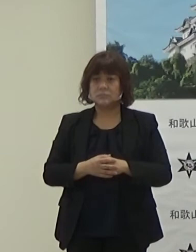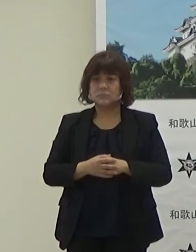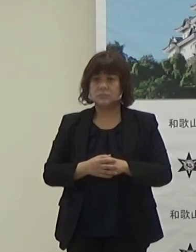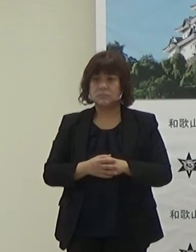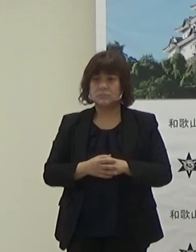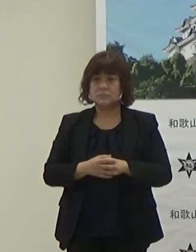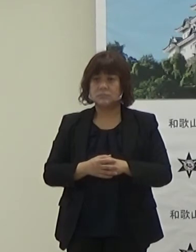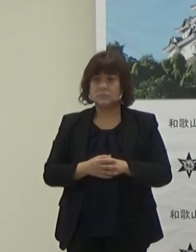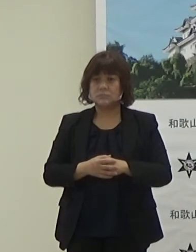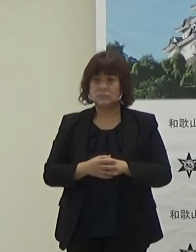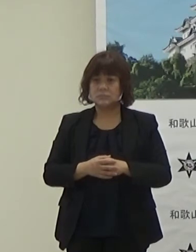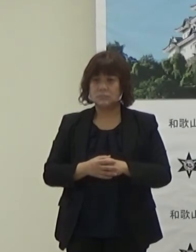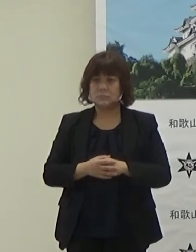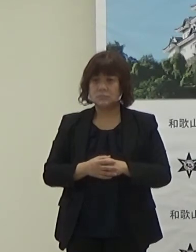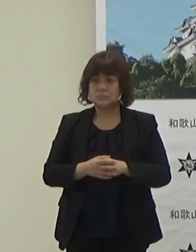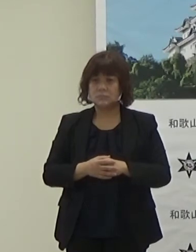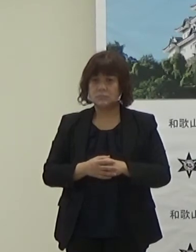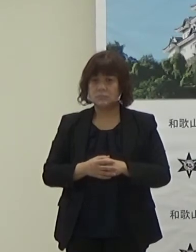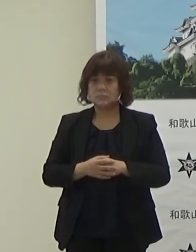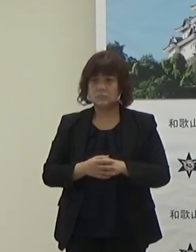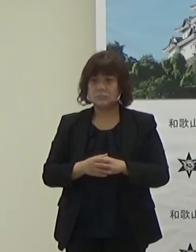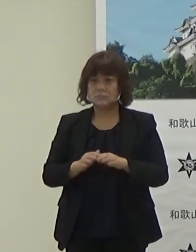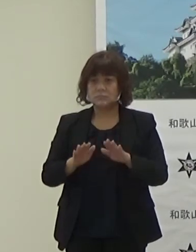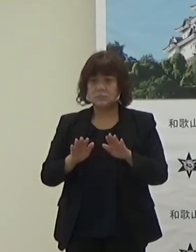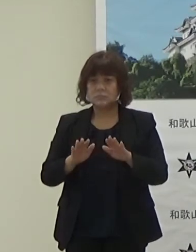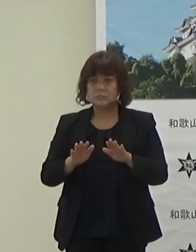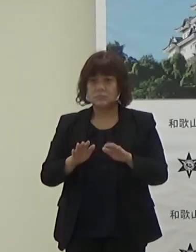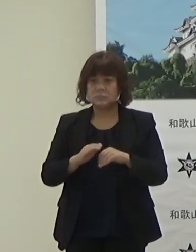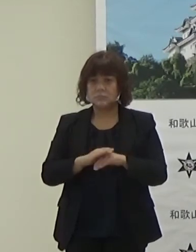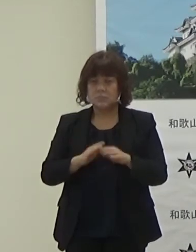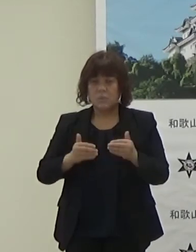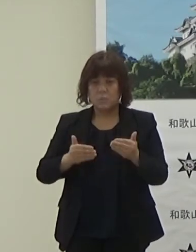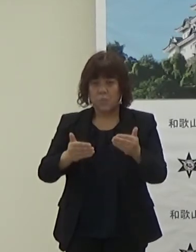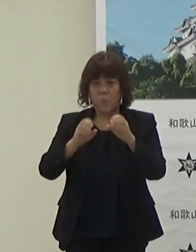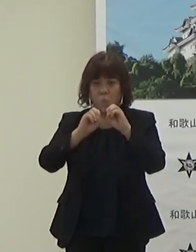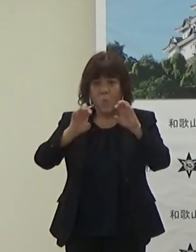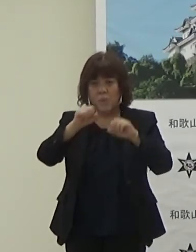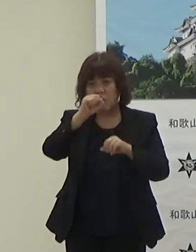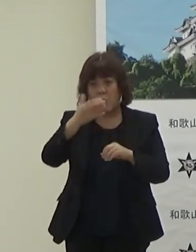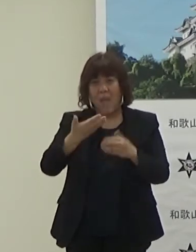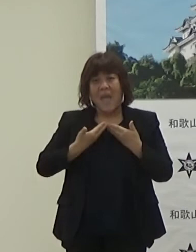今進めてる広報でいいのかとか安全性はどうなのかとか